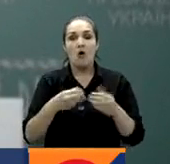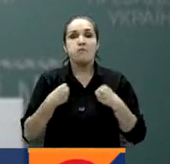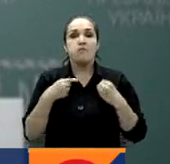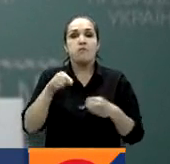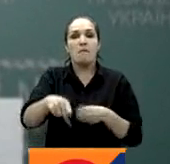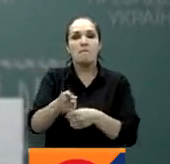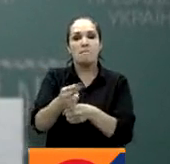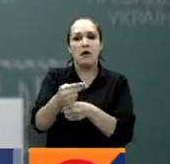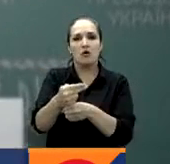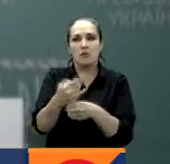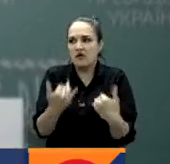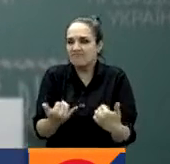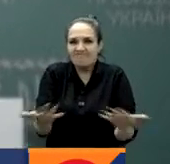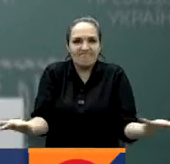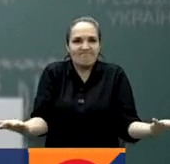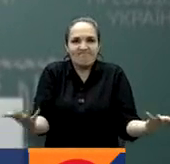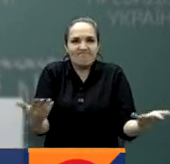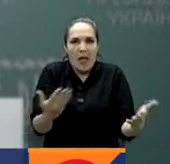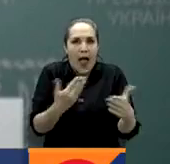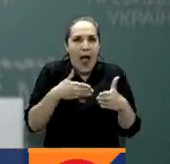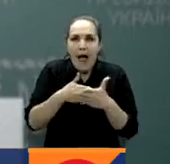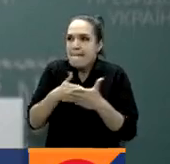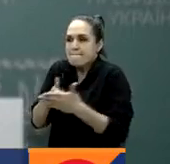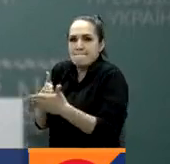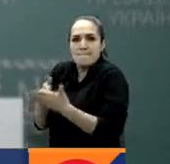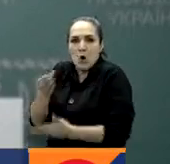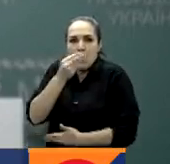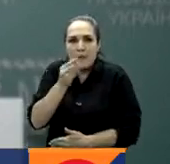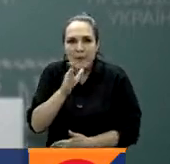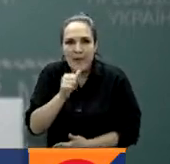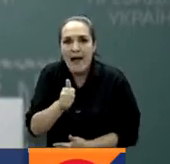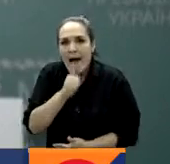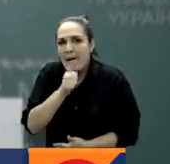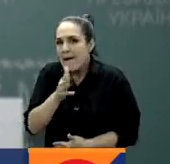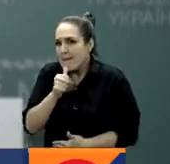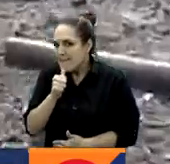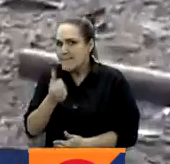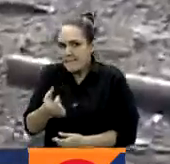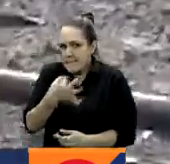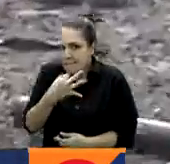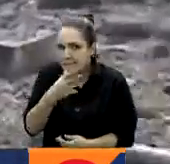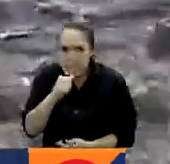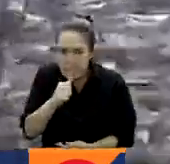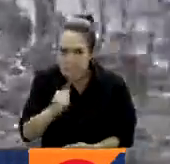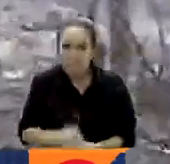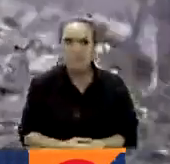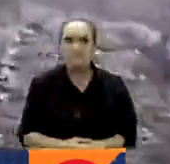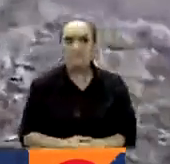PASO DESDE CRIMEA HACIA EL NORTE Y EL ESTE EN SU